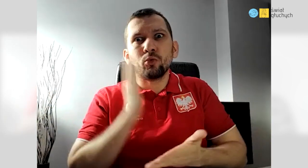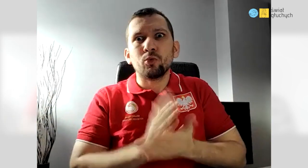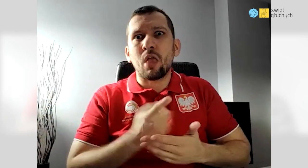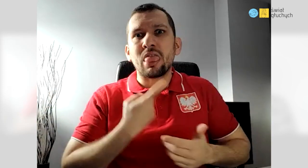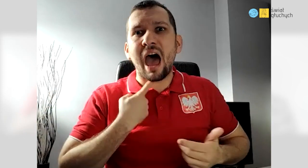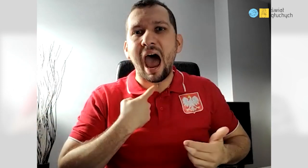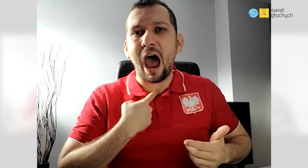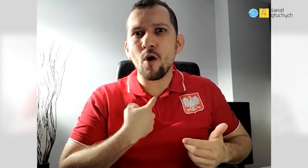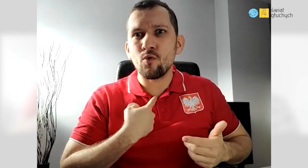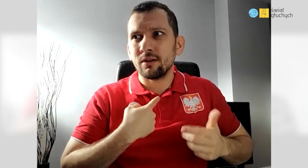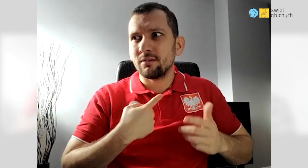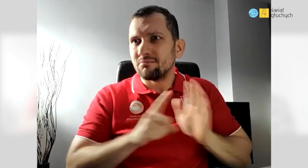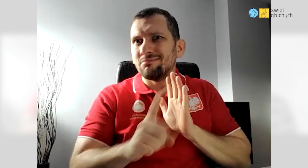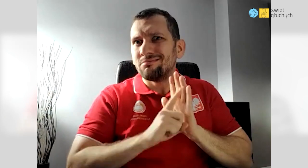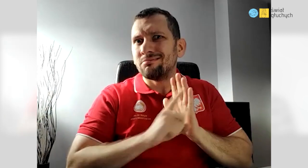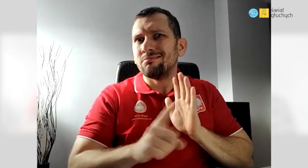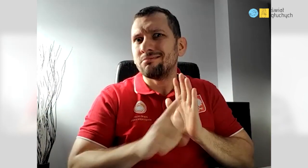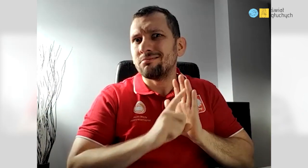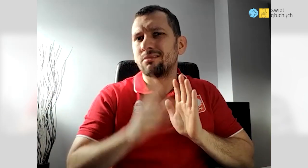Pływałem bardzo dużo.